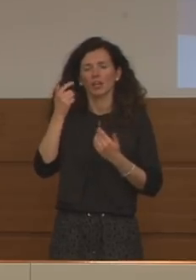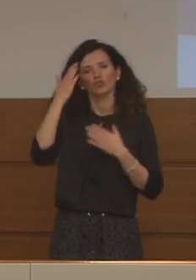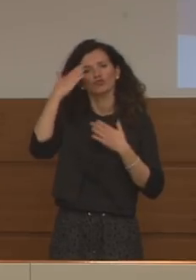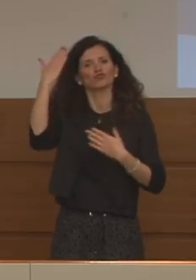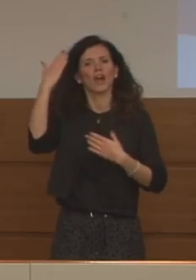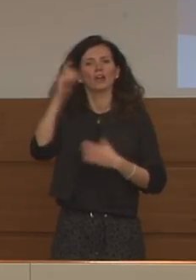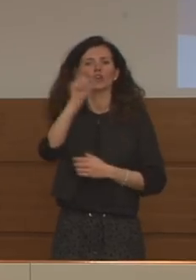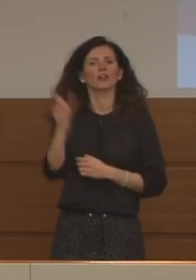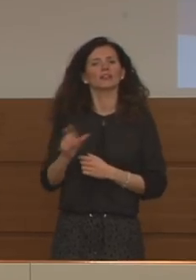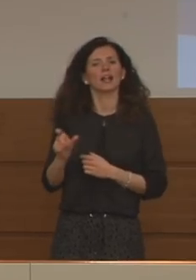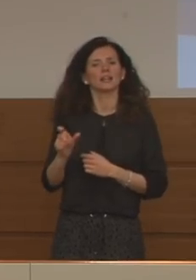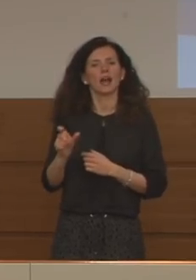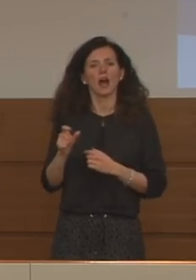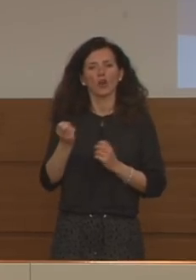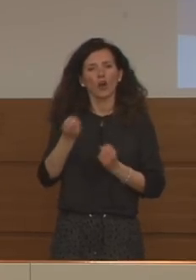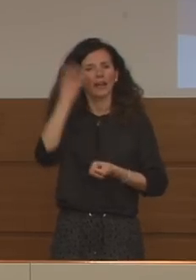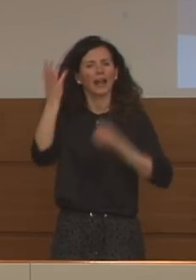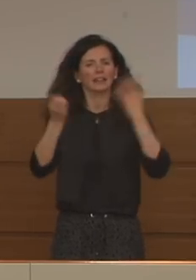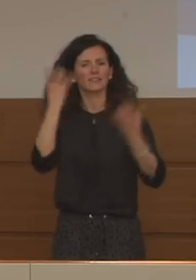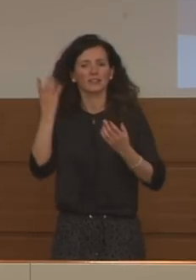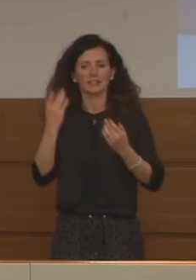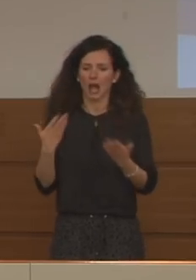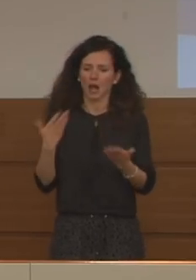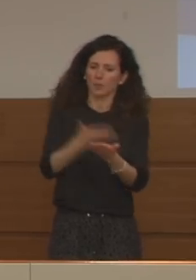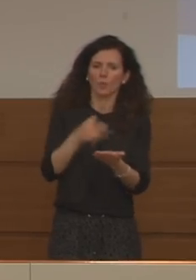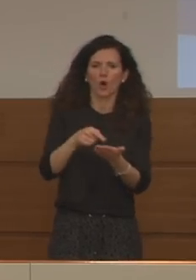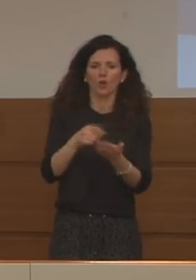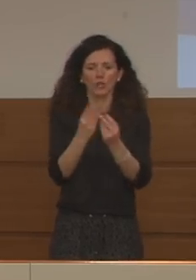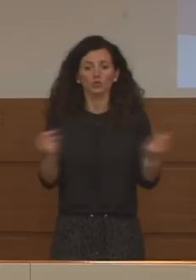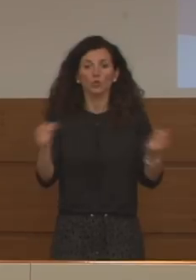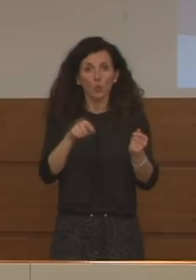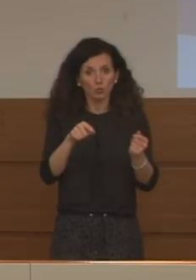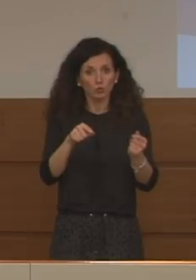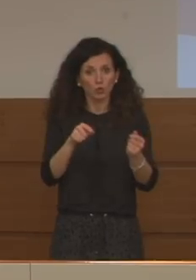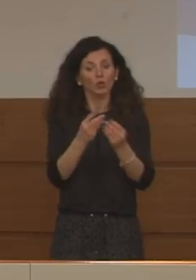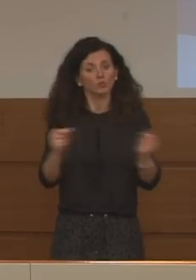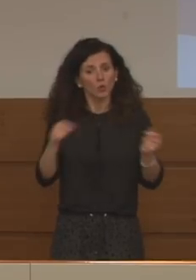punto soluzioni che ci consentano di contemperare questo.